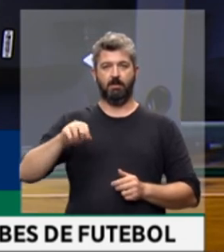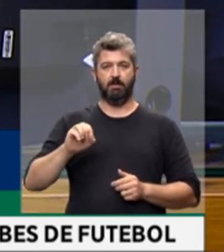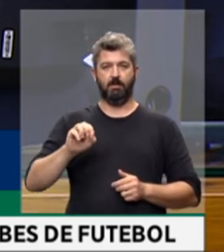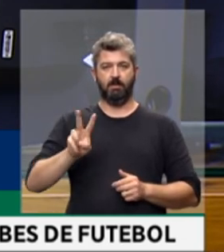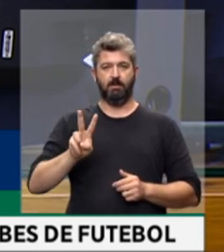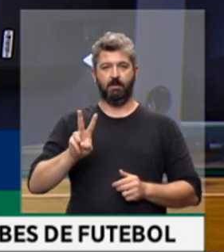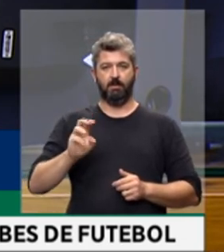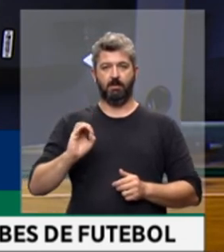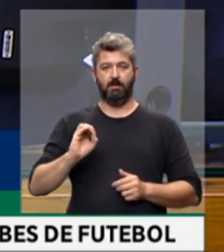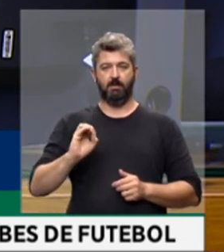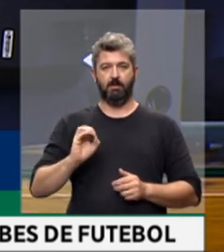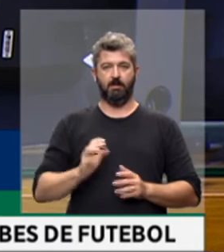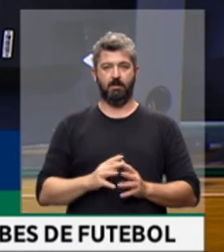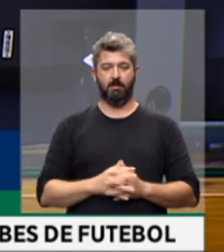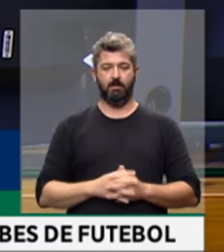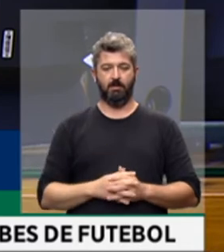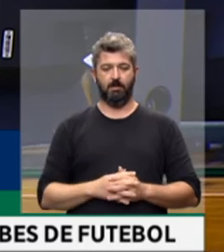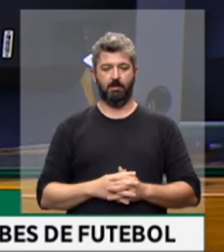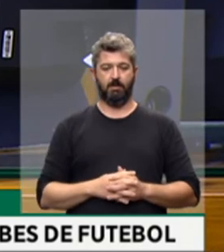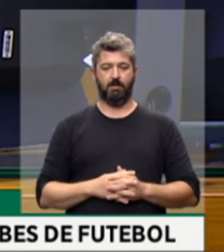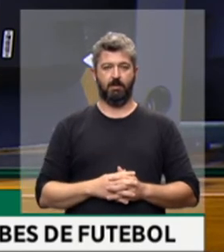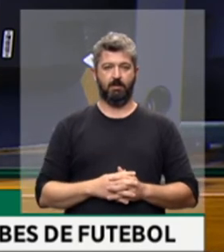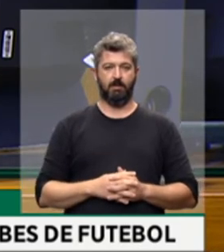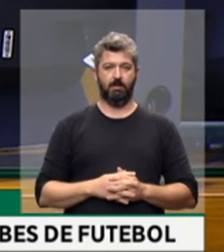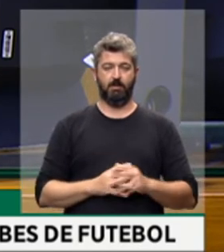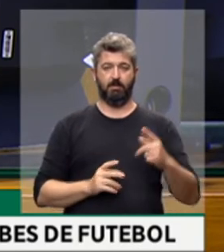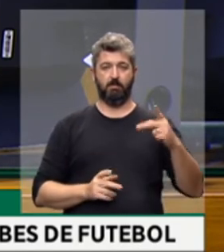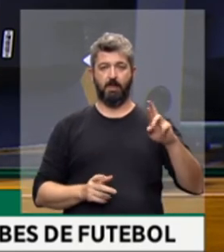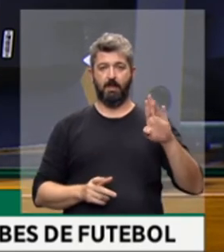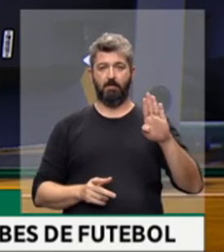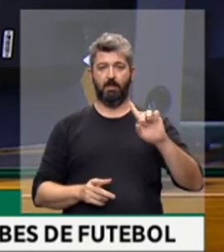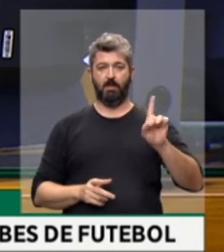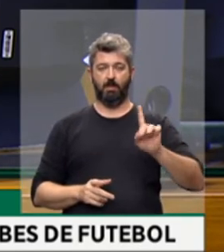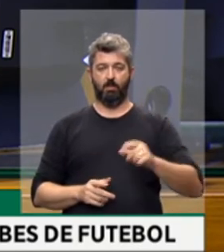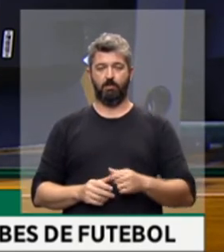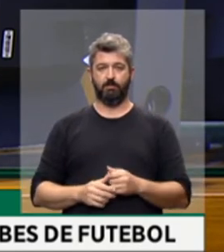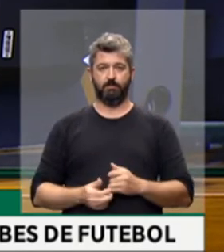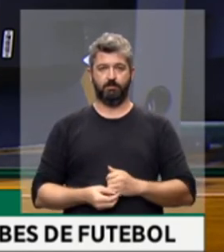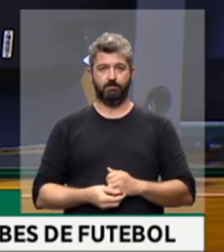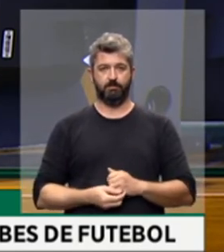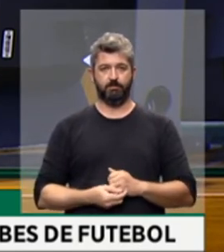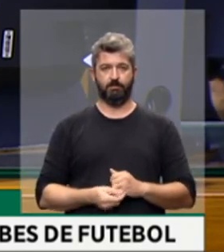PARTIR DO ANO QUE VEM, SEJA BEM-VINDA QUE DEUS ABENÇOE O SEU MANDATO. [APLAUSOS] -- [PRESIDENTE]: COMO